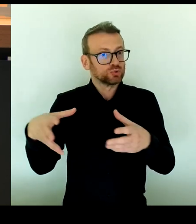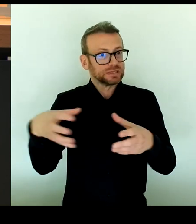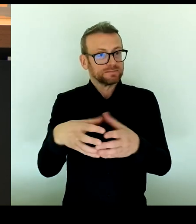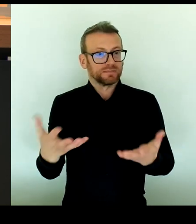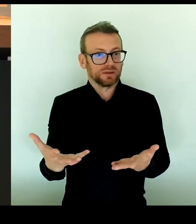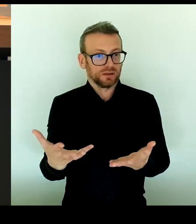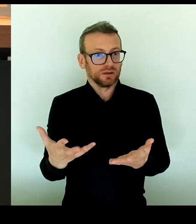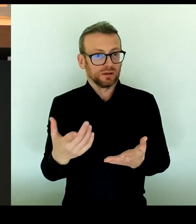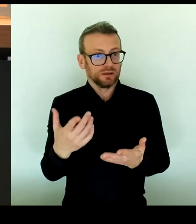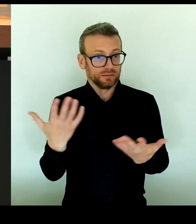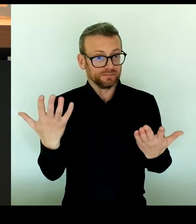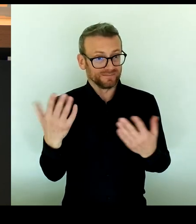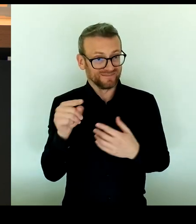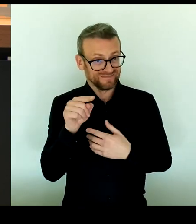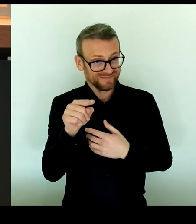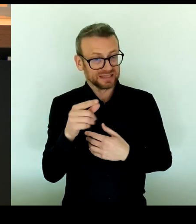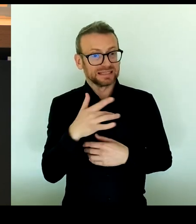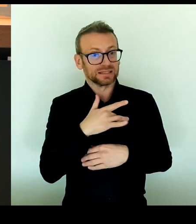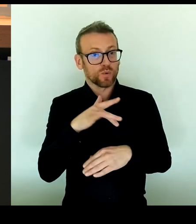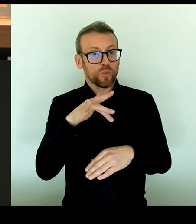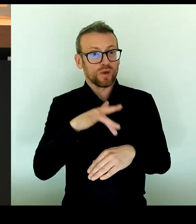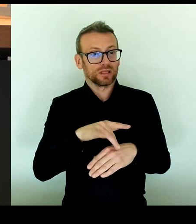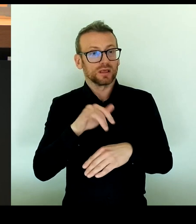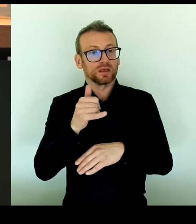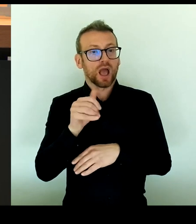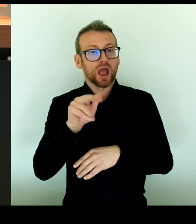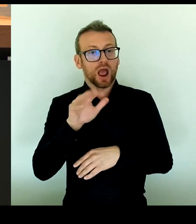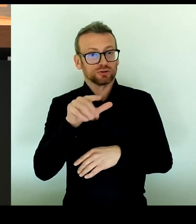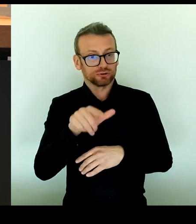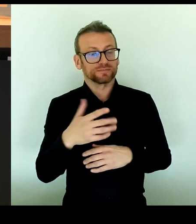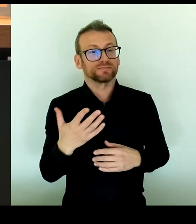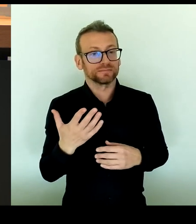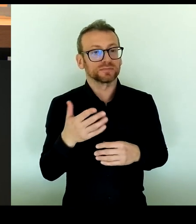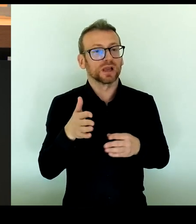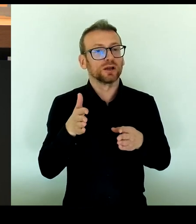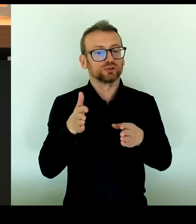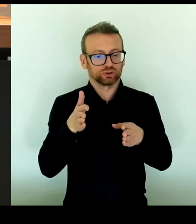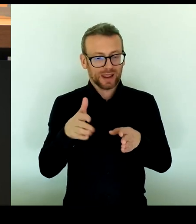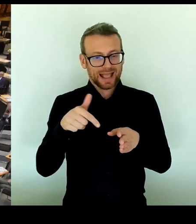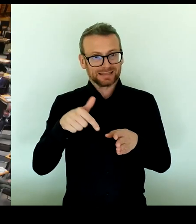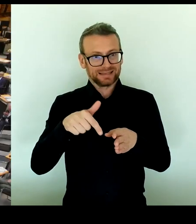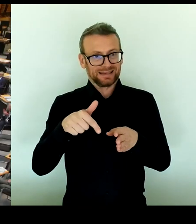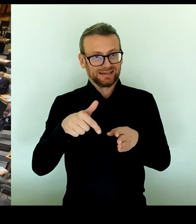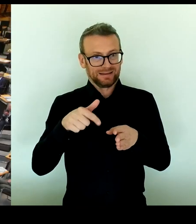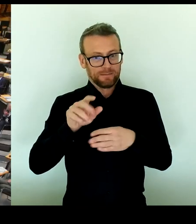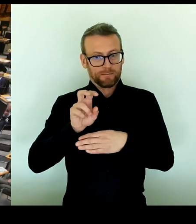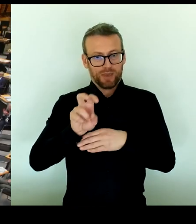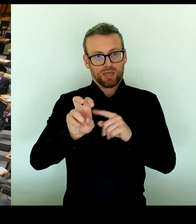Genau das adressieren wir mit diesem Antrag: Integrierte Planung, nachhaltig und vernünftig für die Zukunft unserer Stadt. (Rednerwechsel) (Beifall)